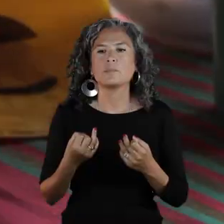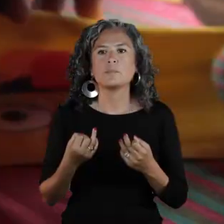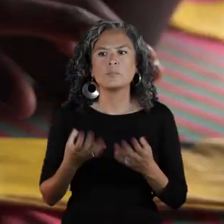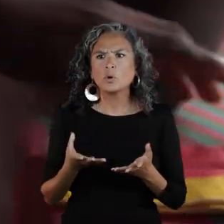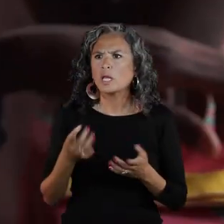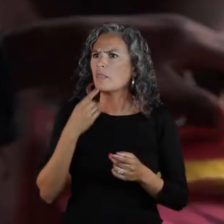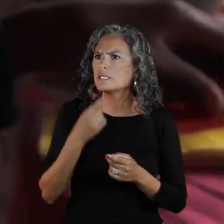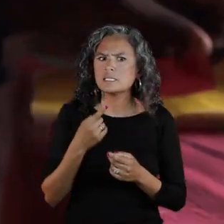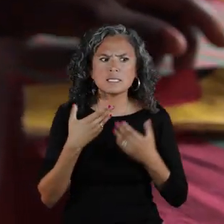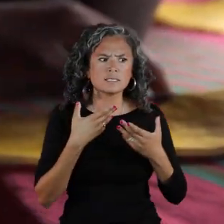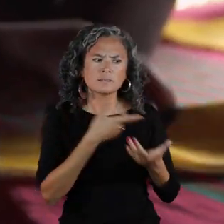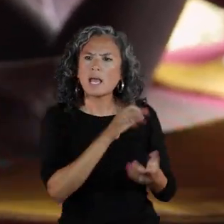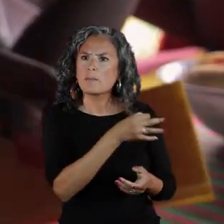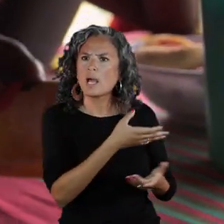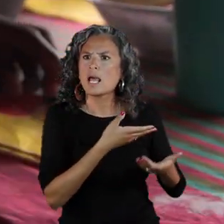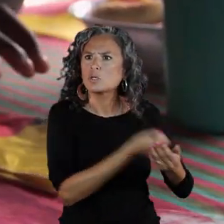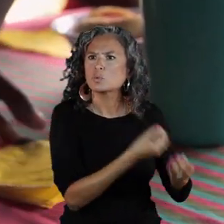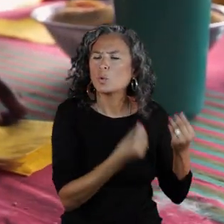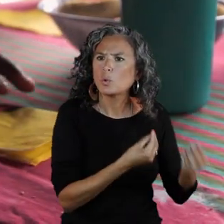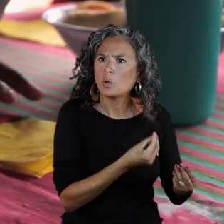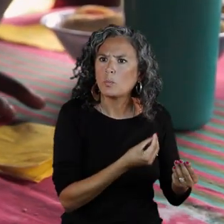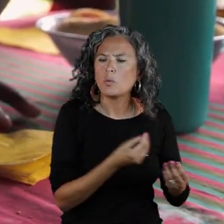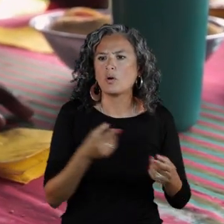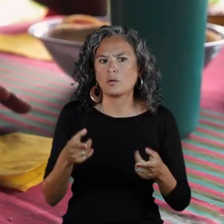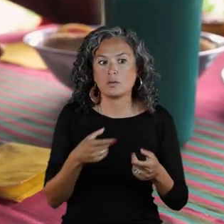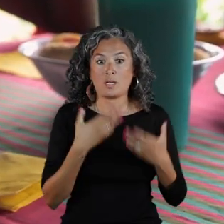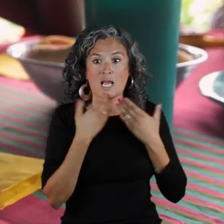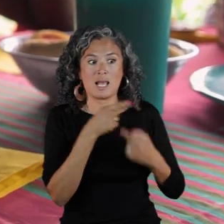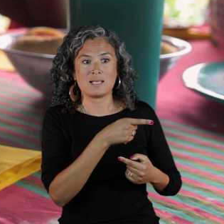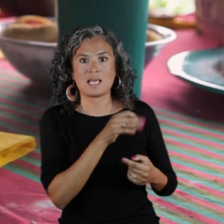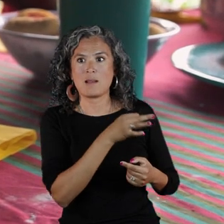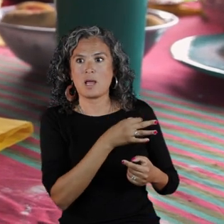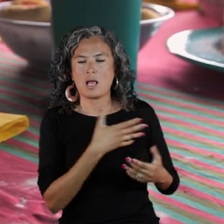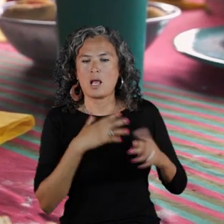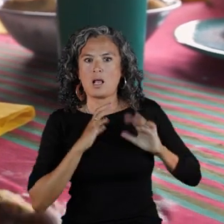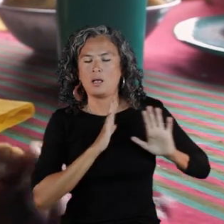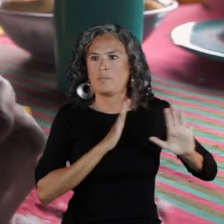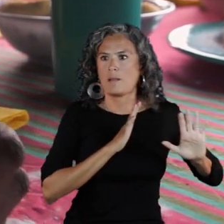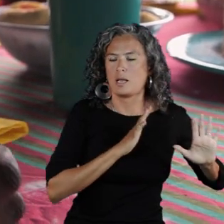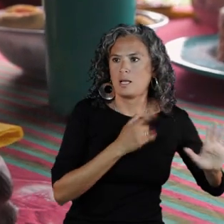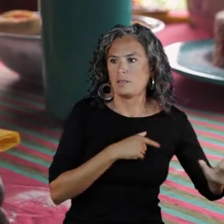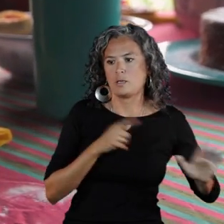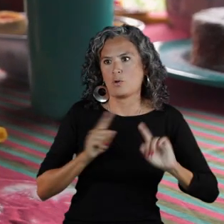¿Porque decís que si no fuera por tu hermana? Porque ella me agarro para que no le pegue